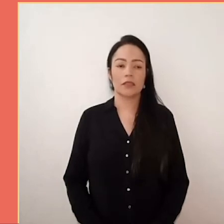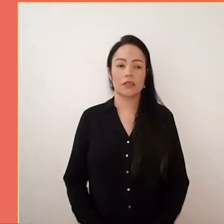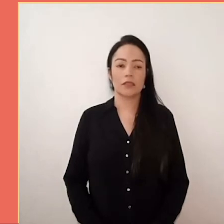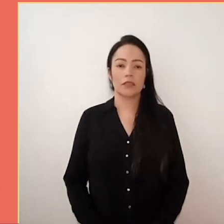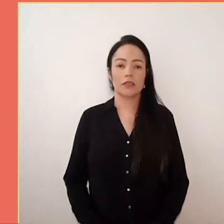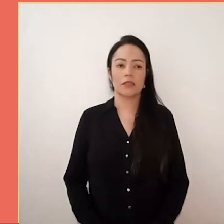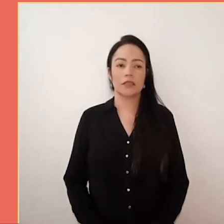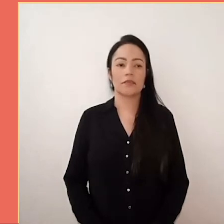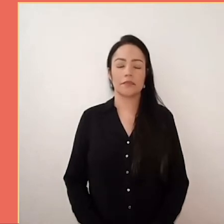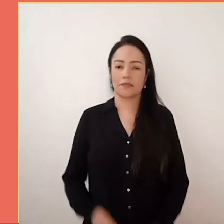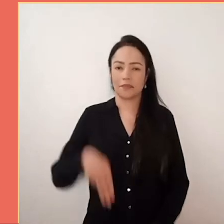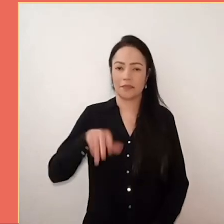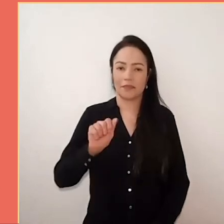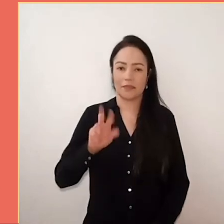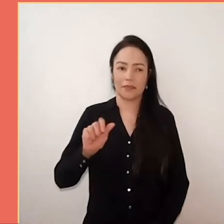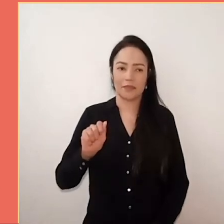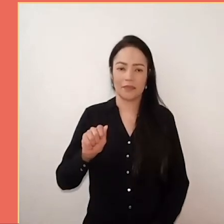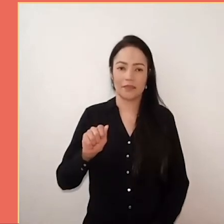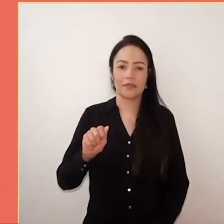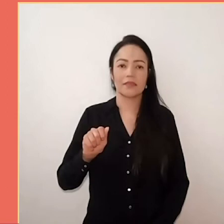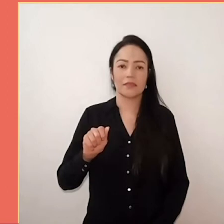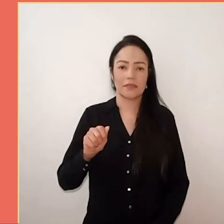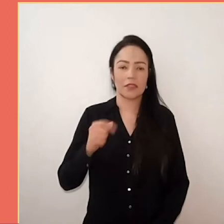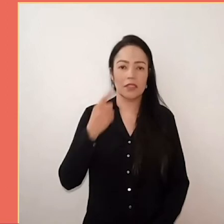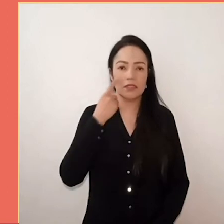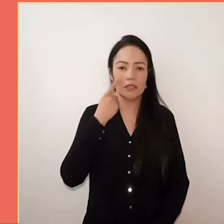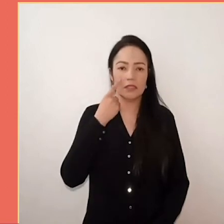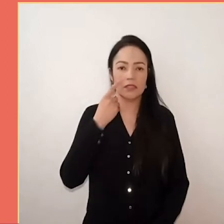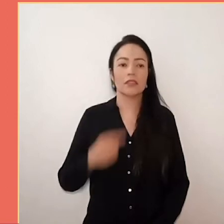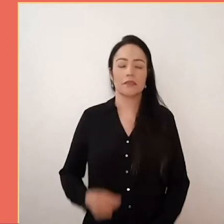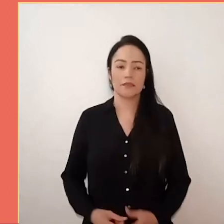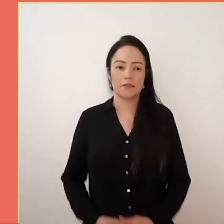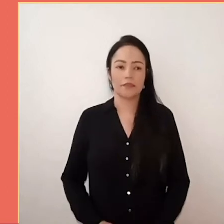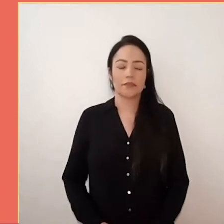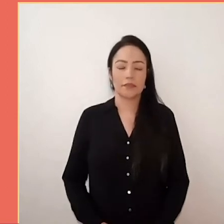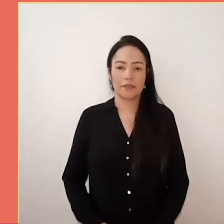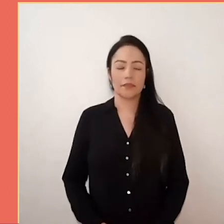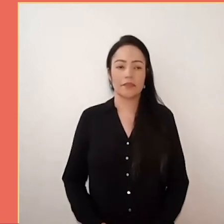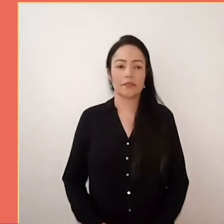Marina, quer falar um pouquinho? De não contar pra mim? Você já falou tudo lá, mas não conta pra mim.